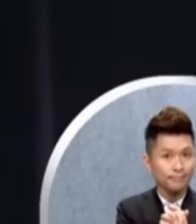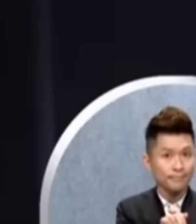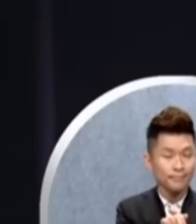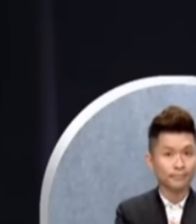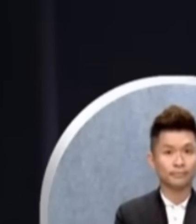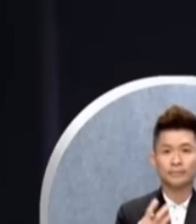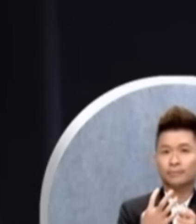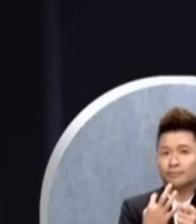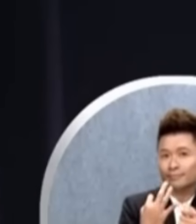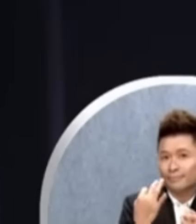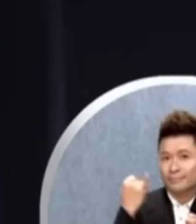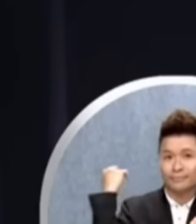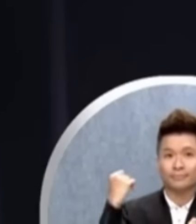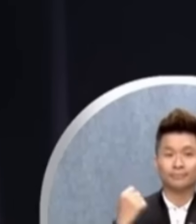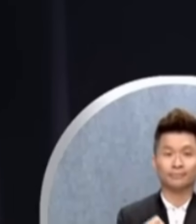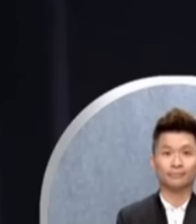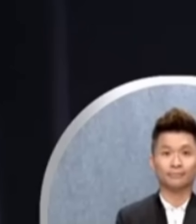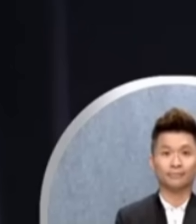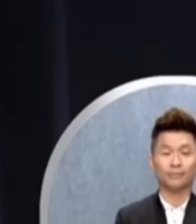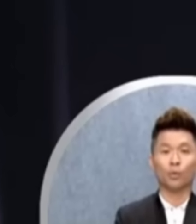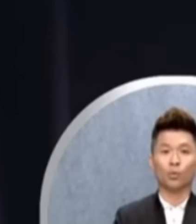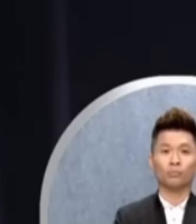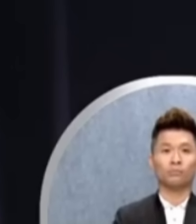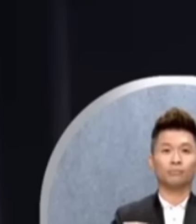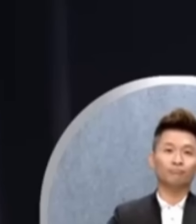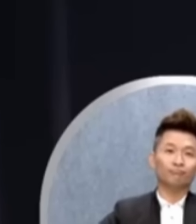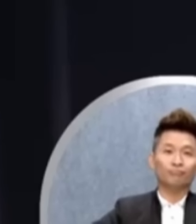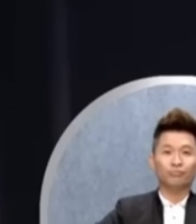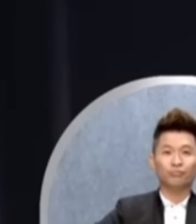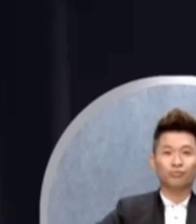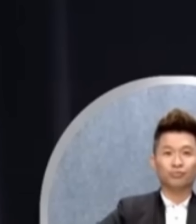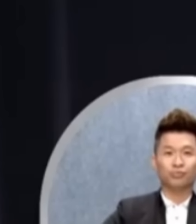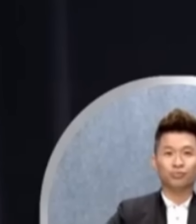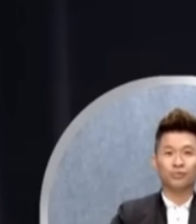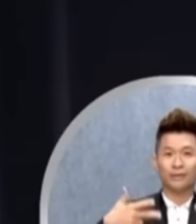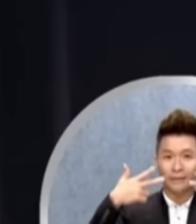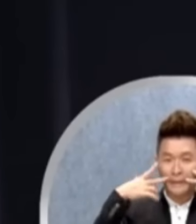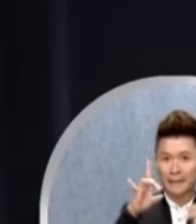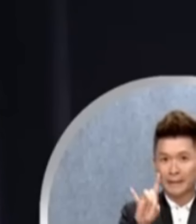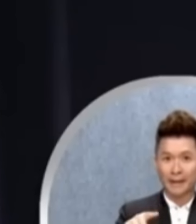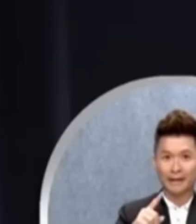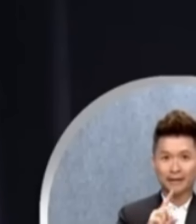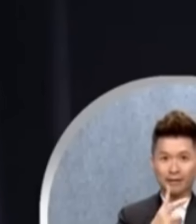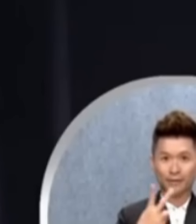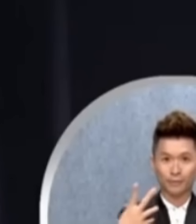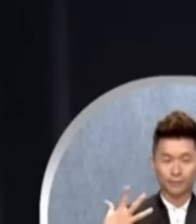幾10年前 我們每一次騎摩托車 野狼125經過新莊二省道旁邊